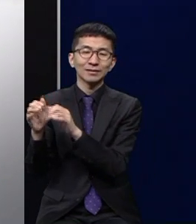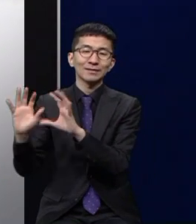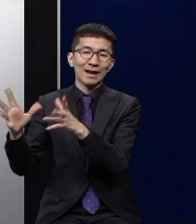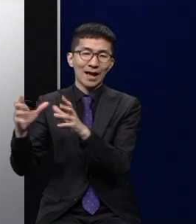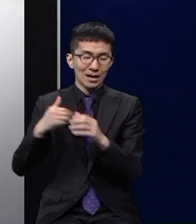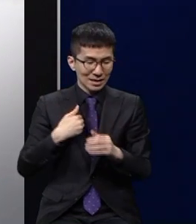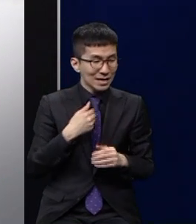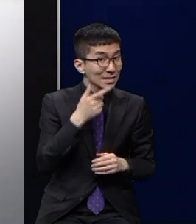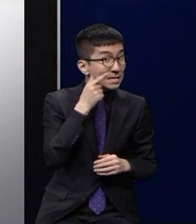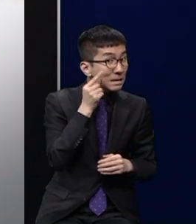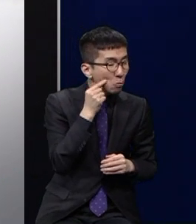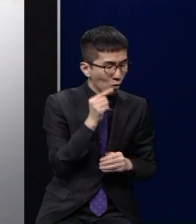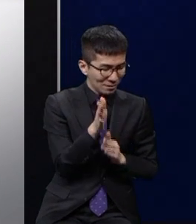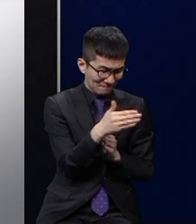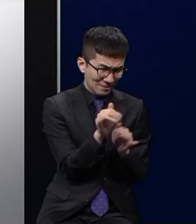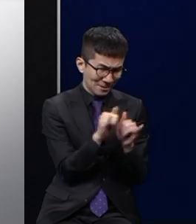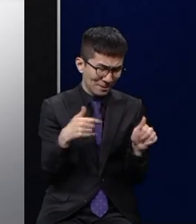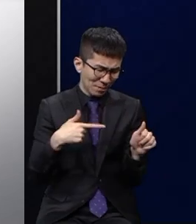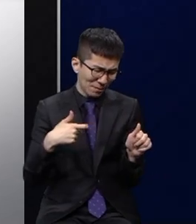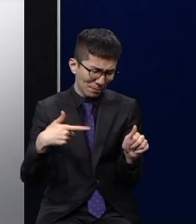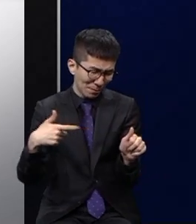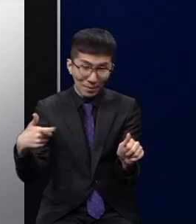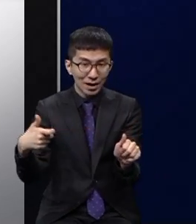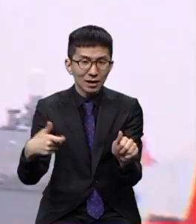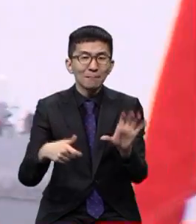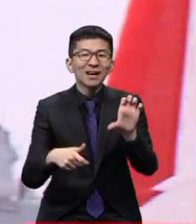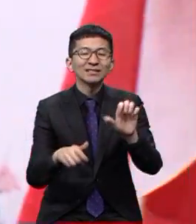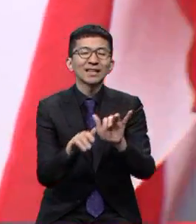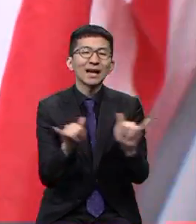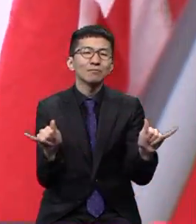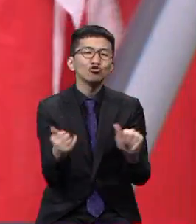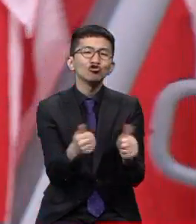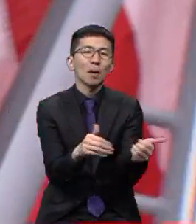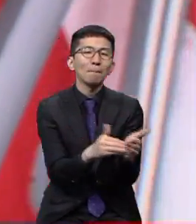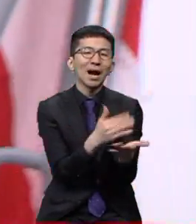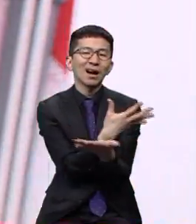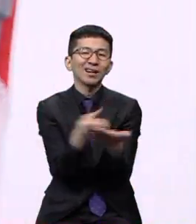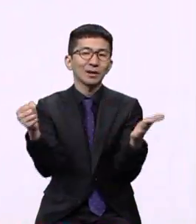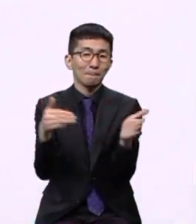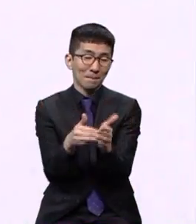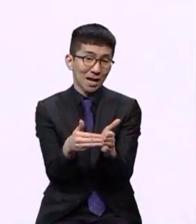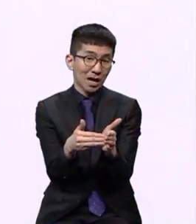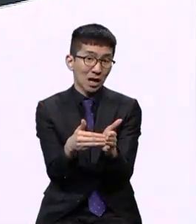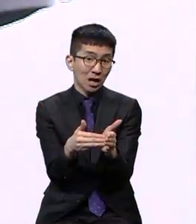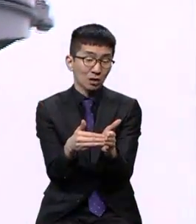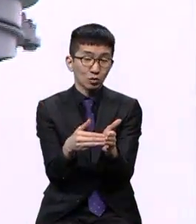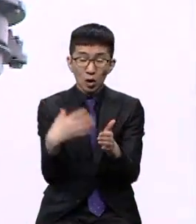빼앗은 것이라는 가짜뉴스가 자막으로 나갔고 심지어 진행자는 자위대가 움직여야 한다는 발언까지 했습니다.